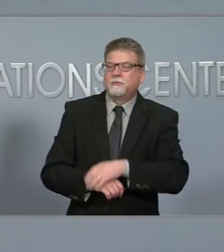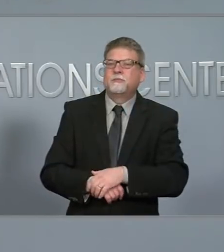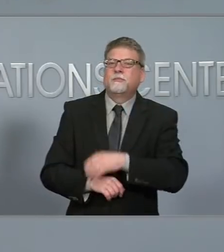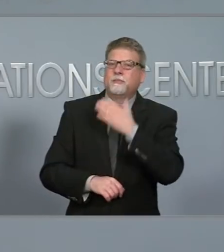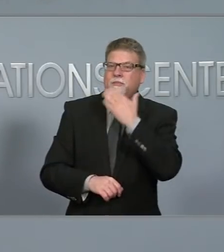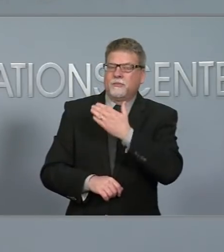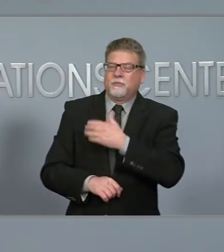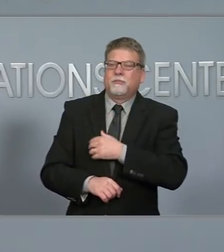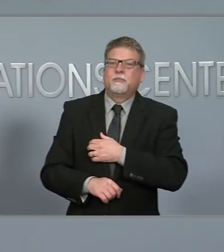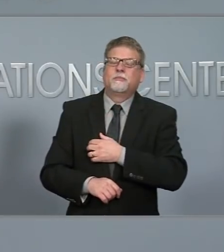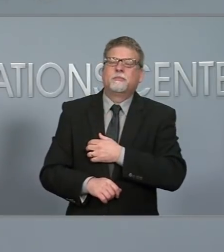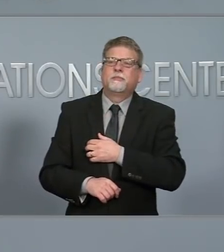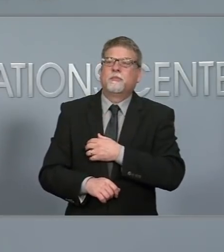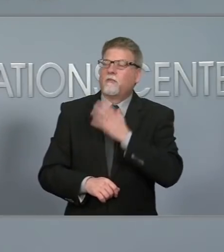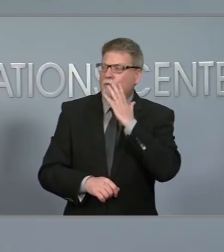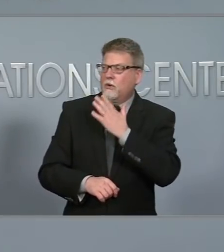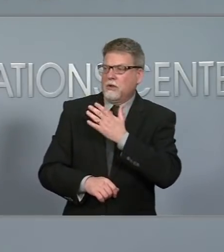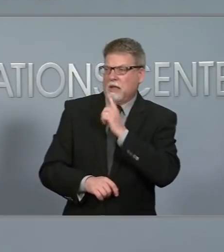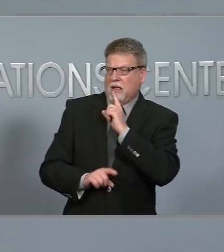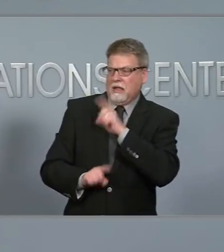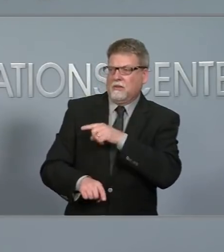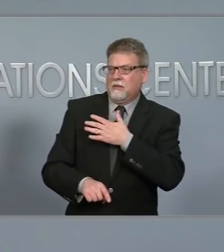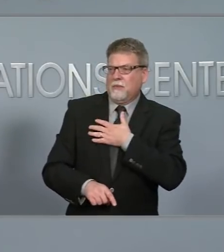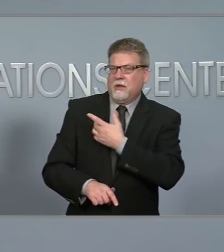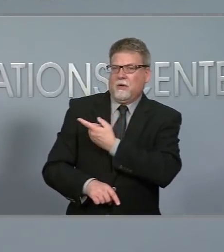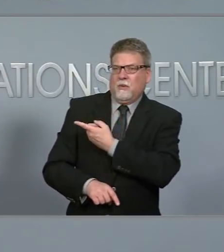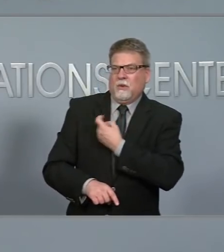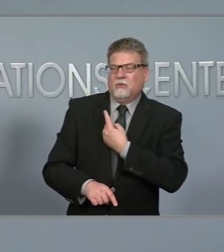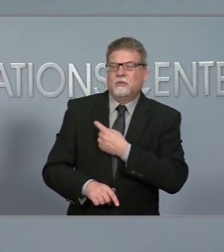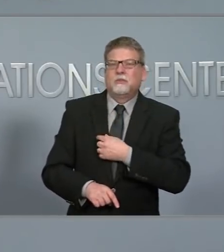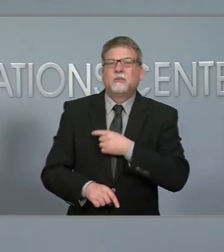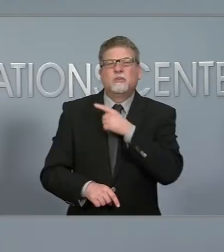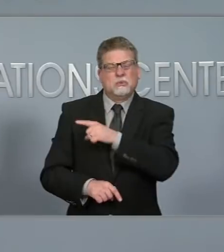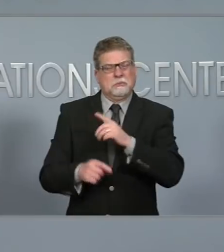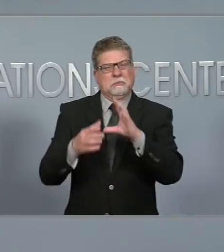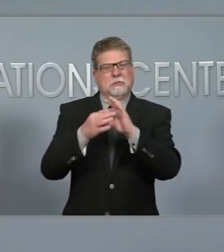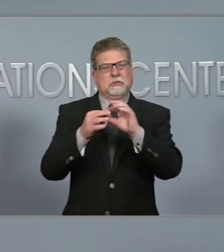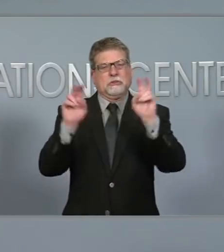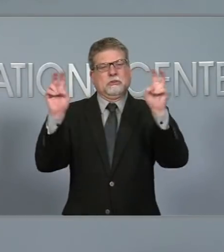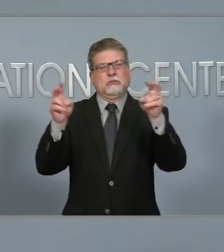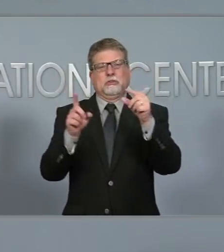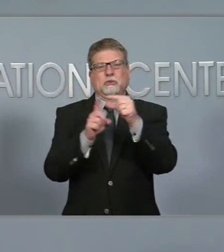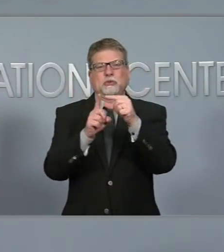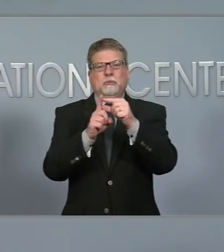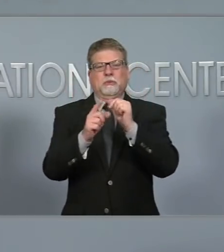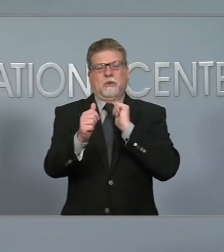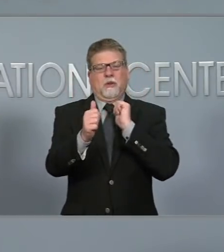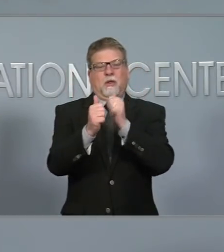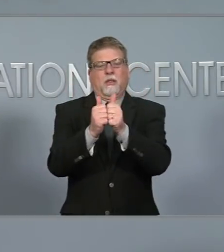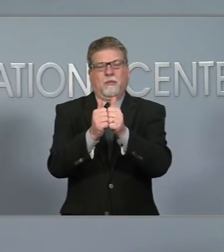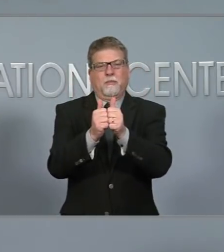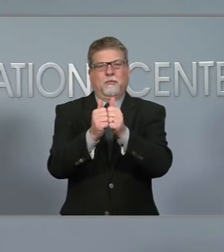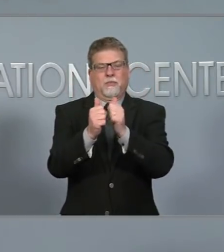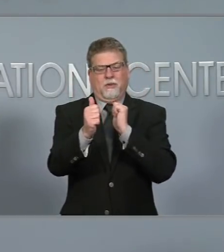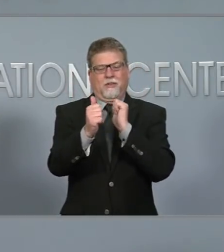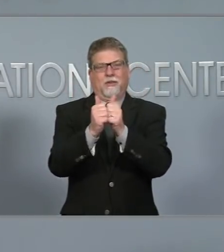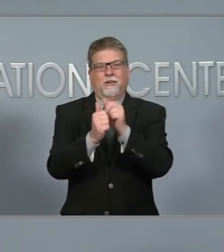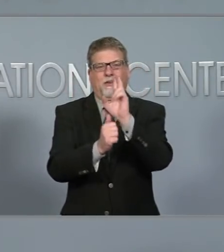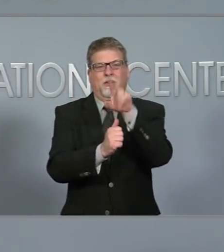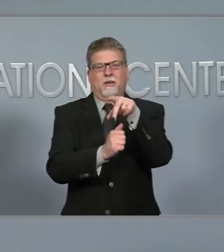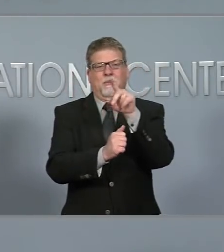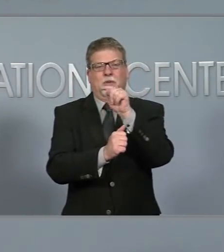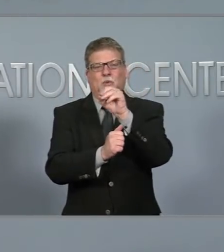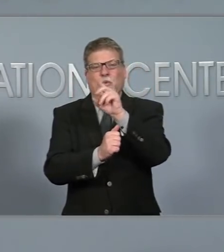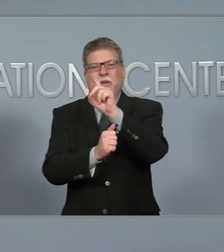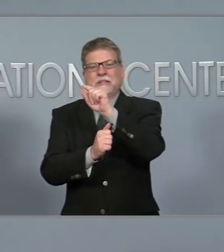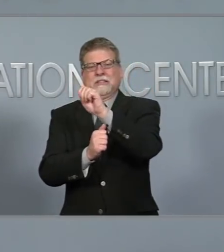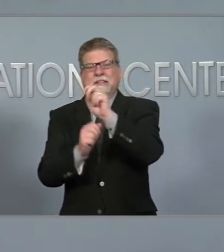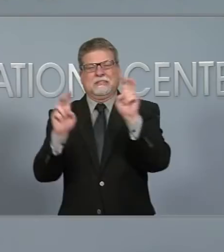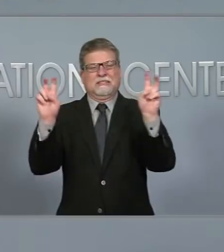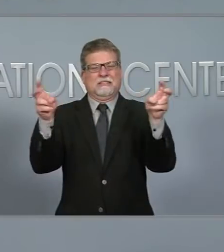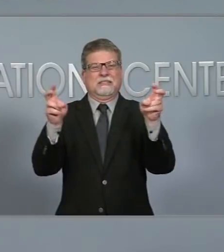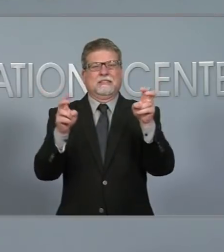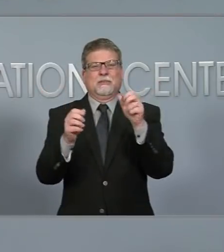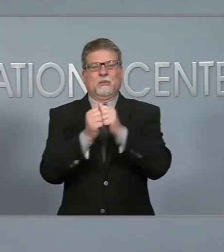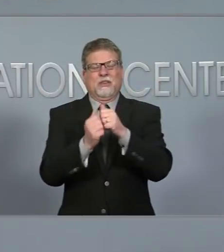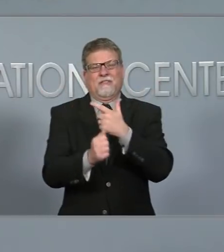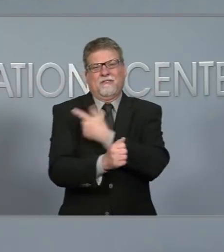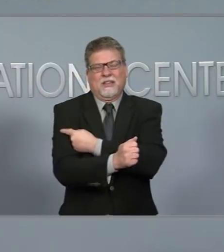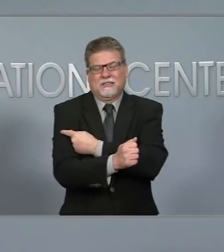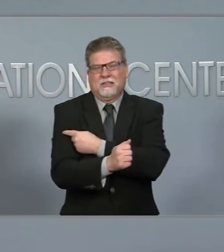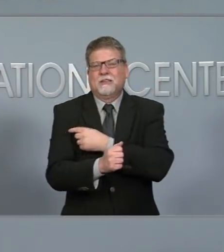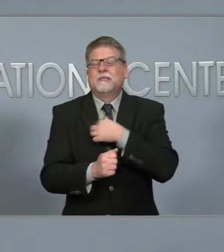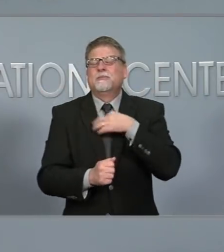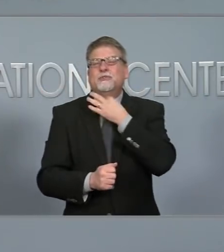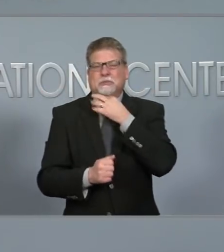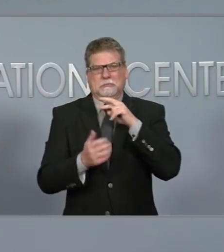Es la primera pregunta es